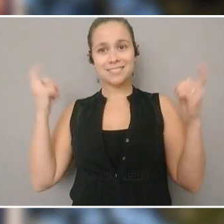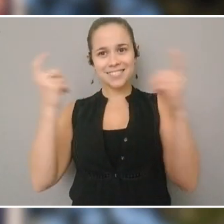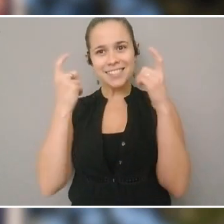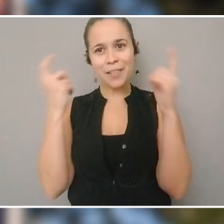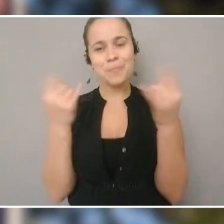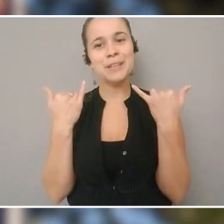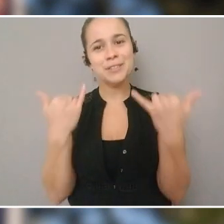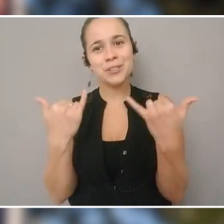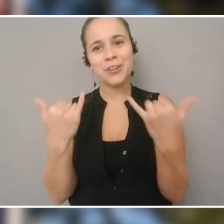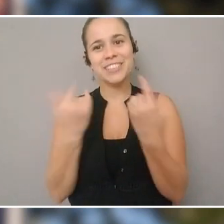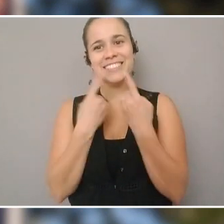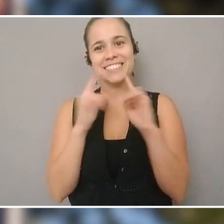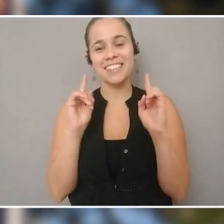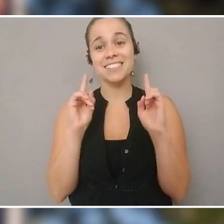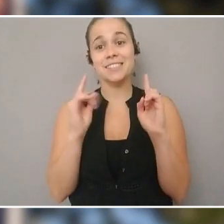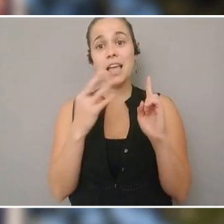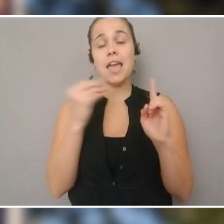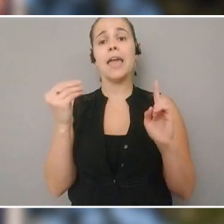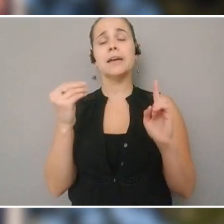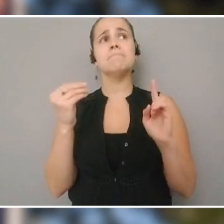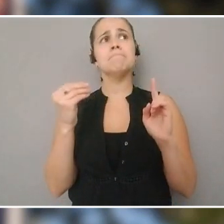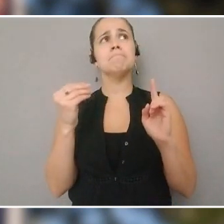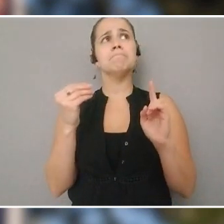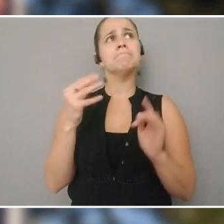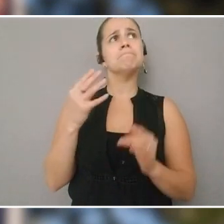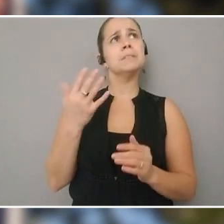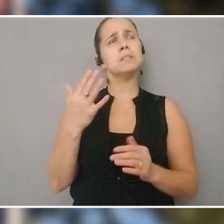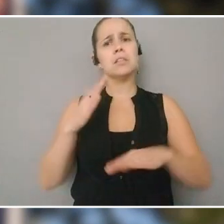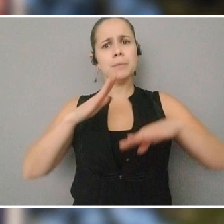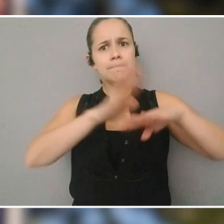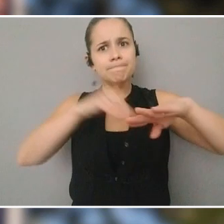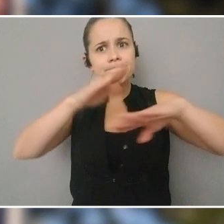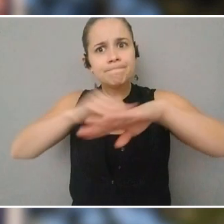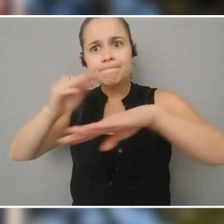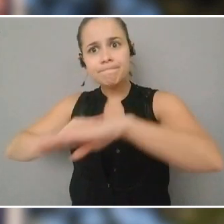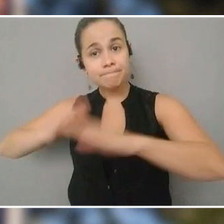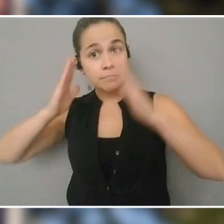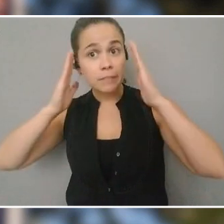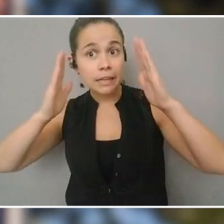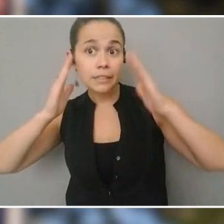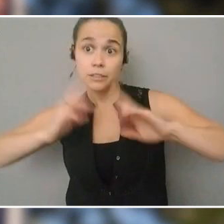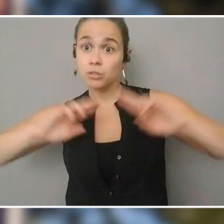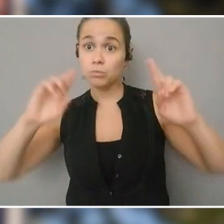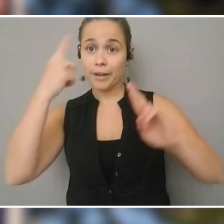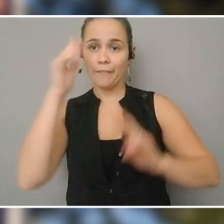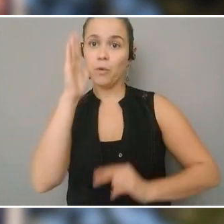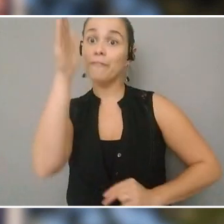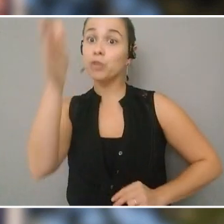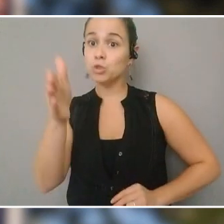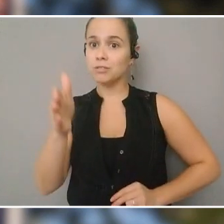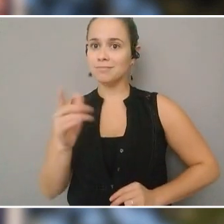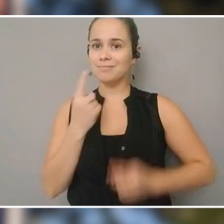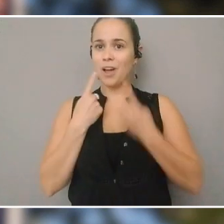presentes y sirve como un llamado a la acción